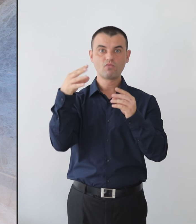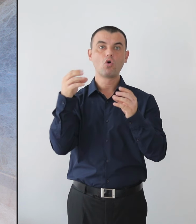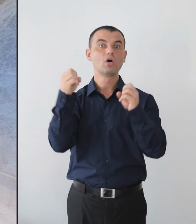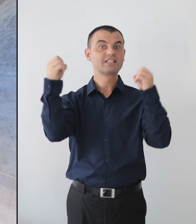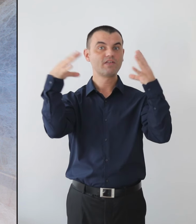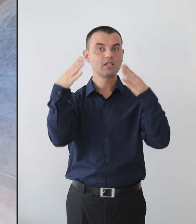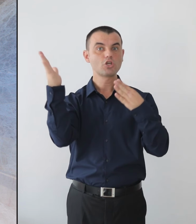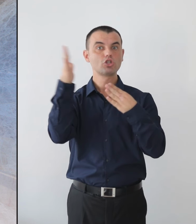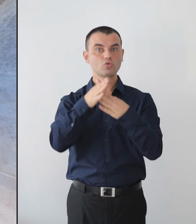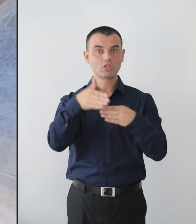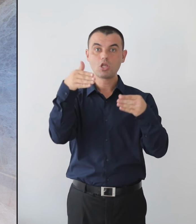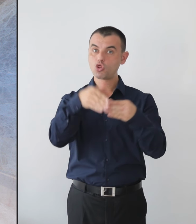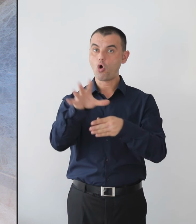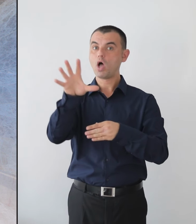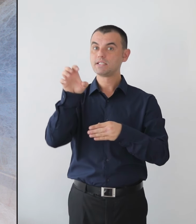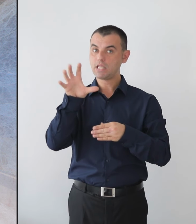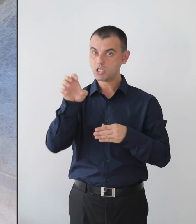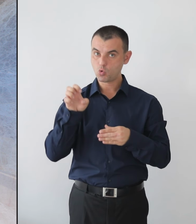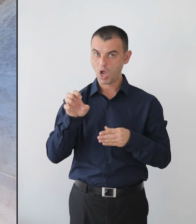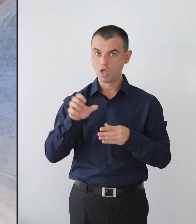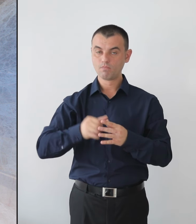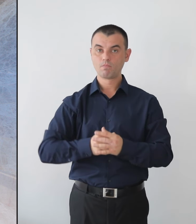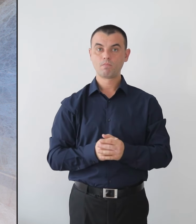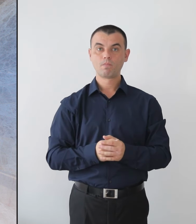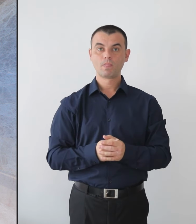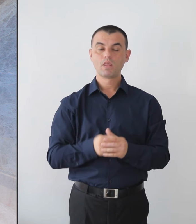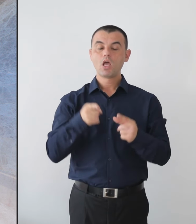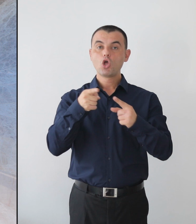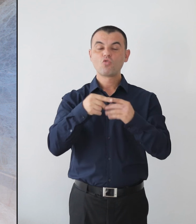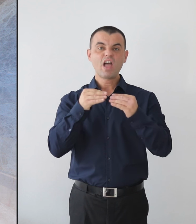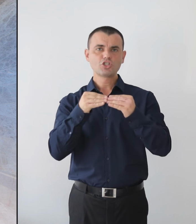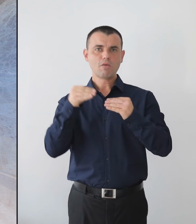което означава, че отворът е по-малък и по-малко светлина достига до сензорът.